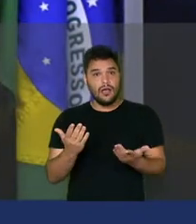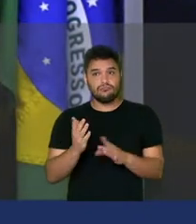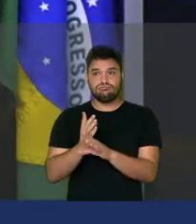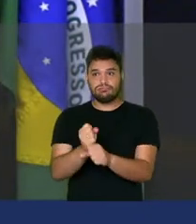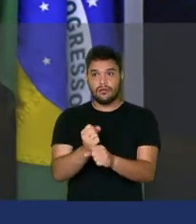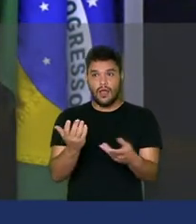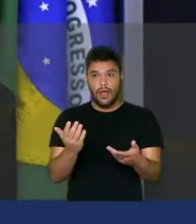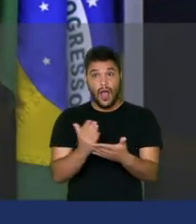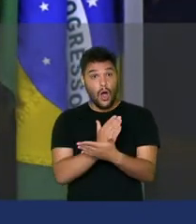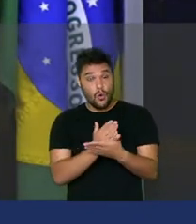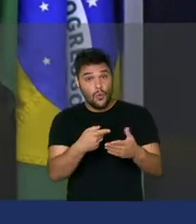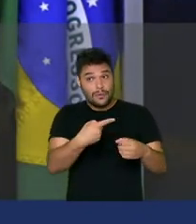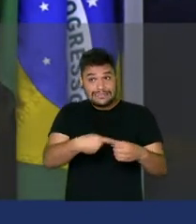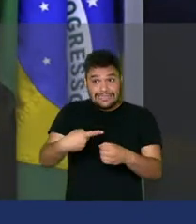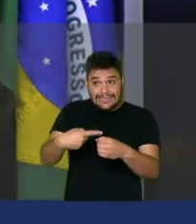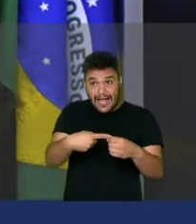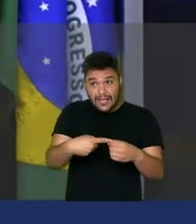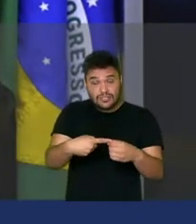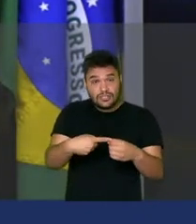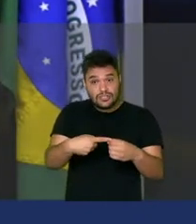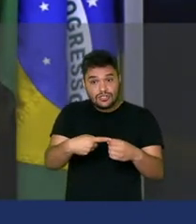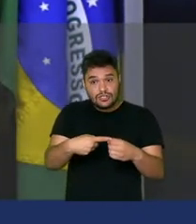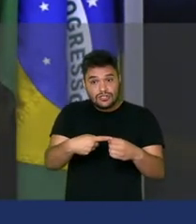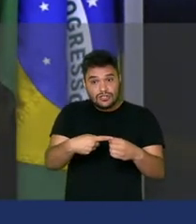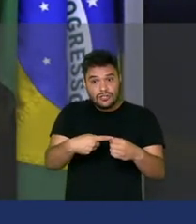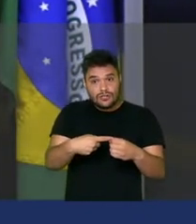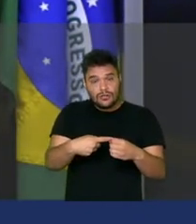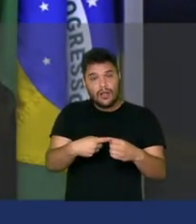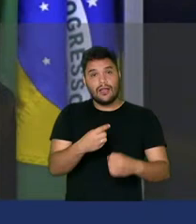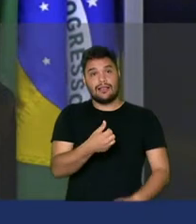SOBRE LUCRO LÍQUIDO, IPI, PIS/COFINS E ISS. EM ALGUMAS CIDADES DO BRASIL, ESSE